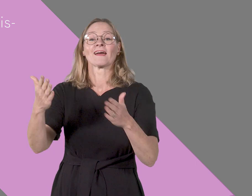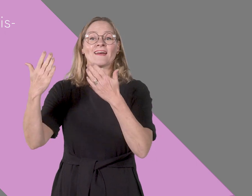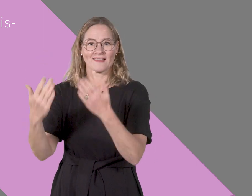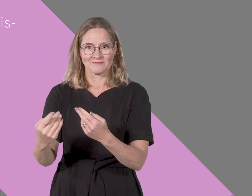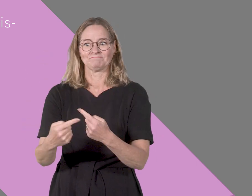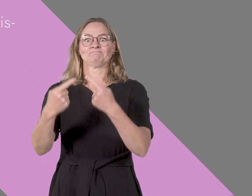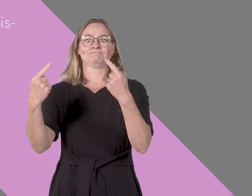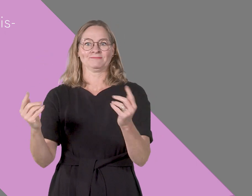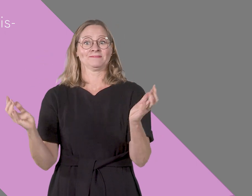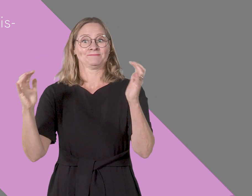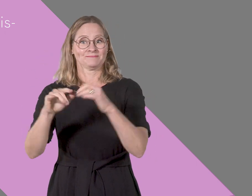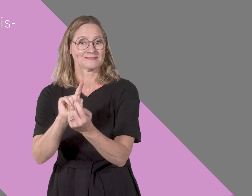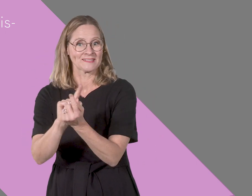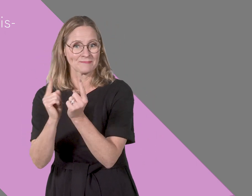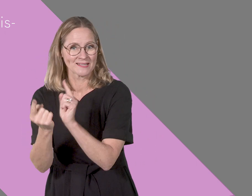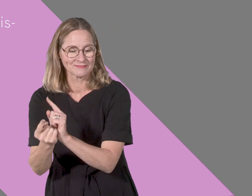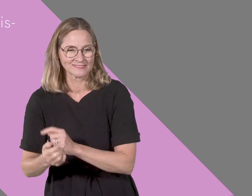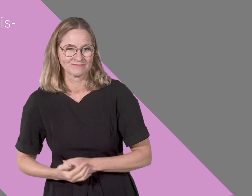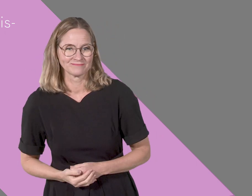vuonna 2004 Tukholmassa.